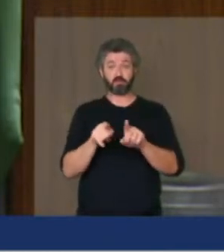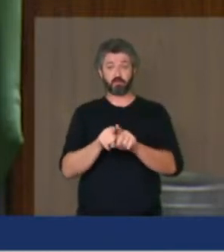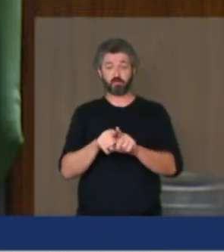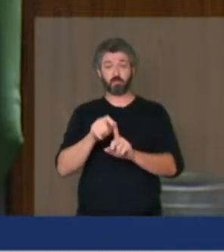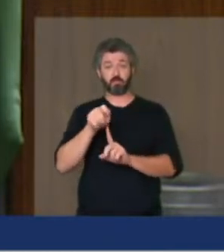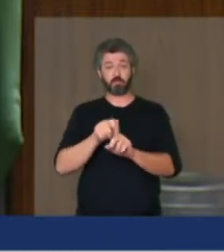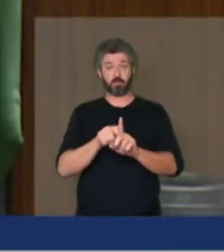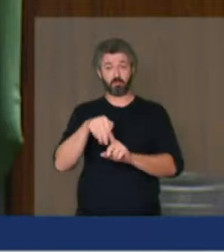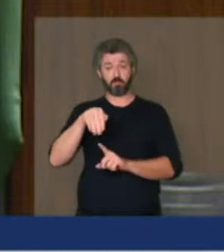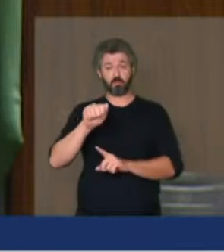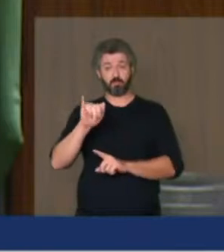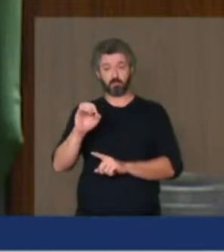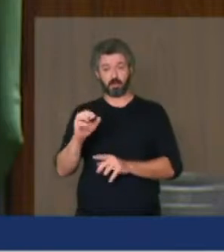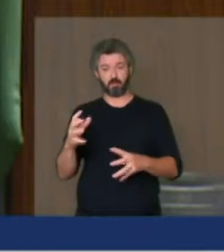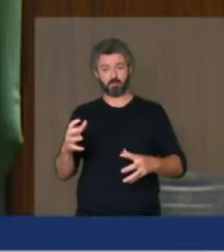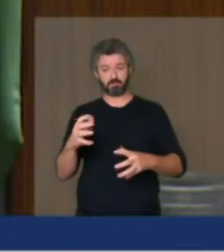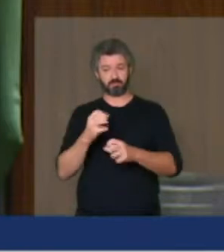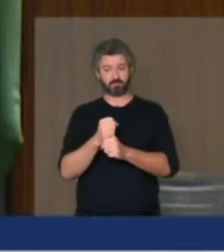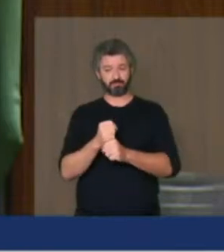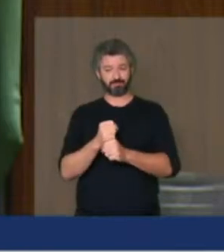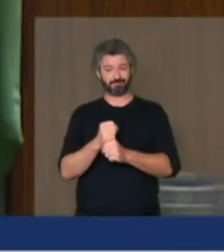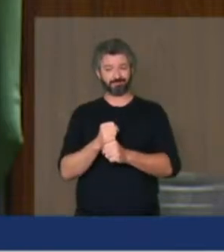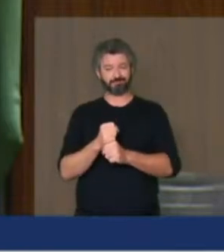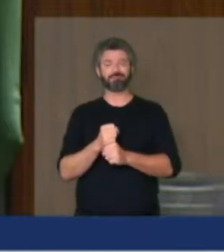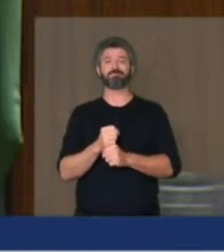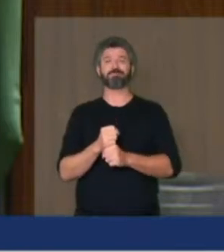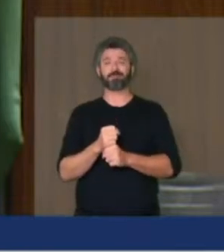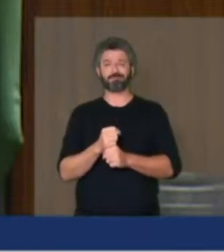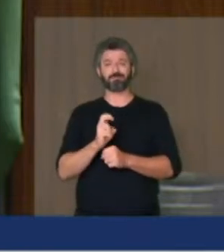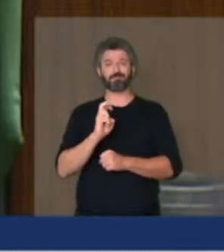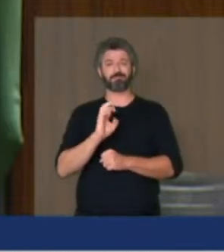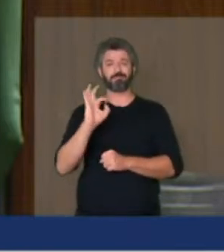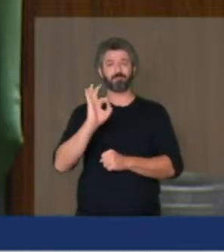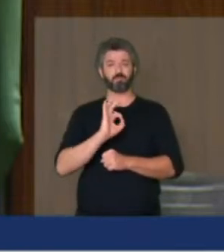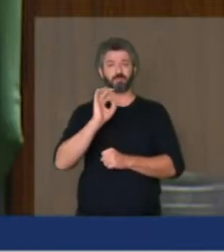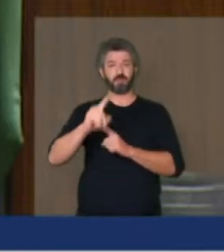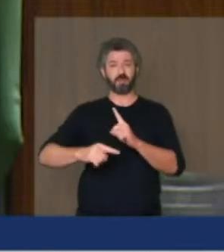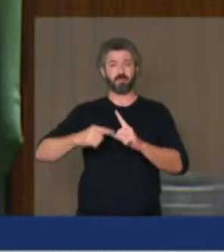A GENTE TEM 5 % A MAIS E AÍ OS PREFEITOS PODEM PLANEJAR SUAS AÇÕES E SUAS POLÍTICAS